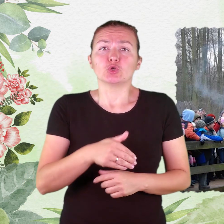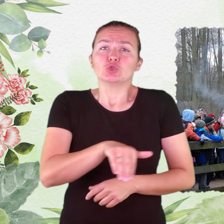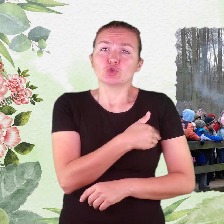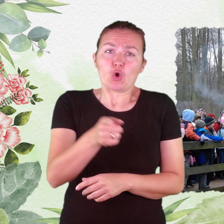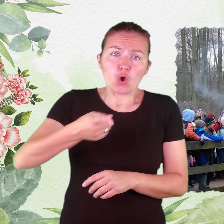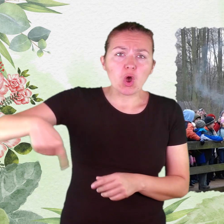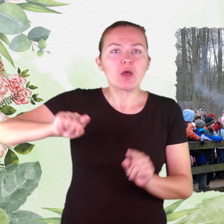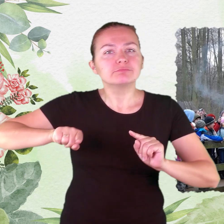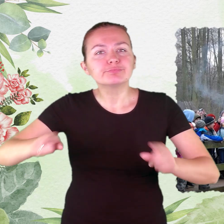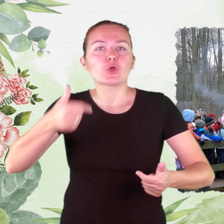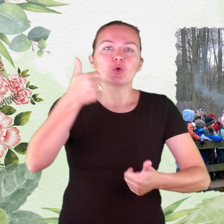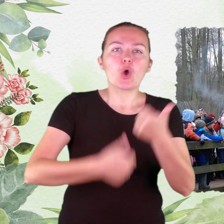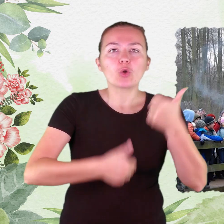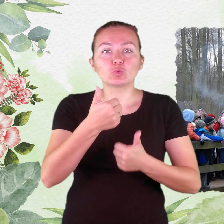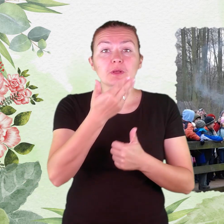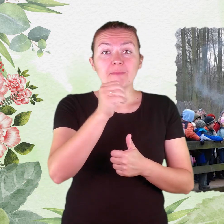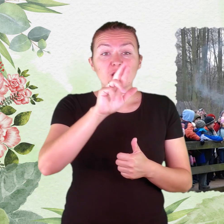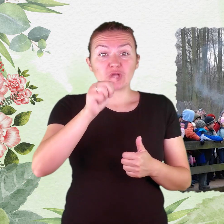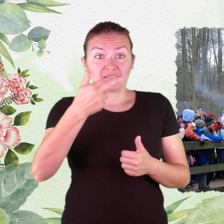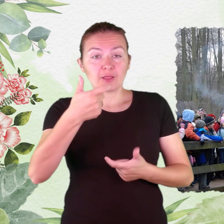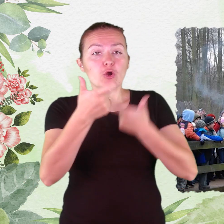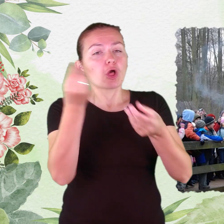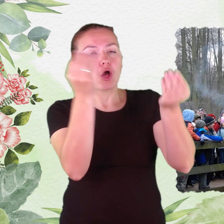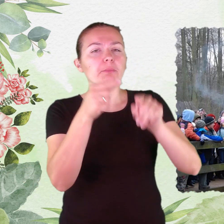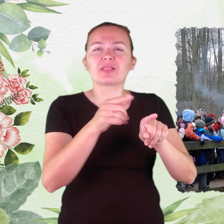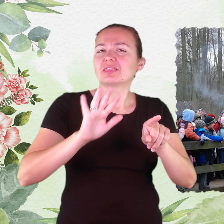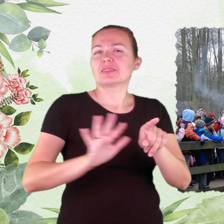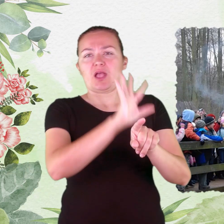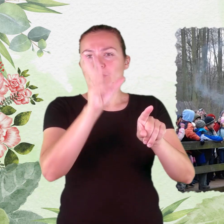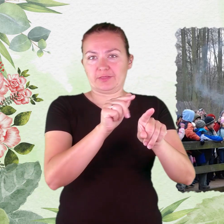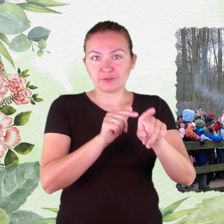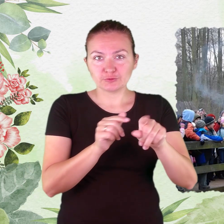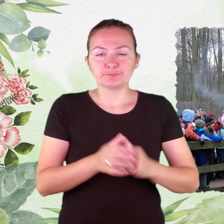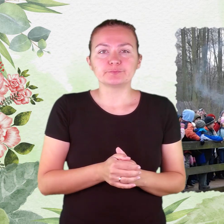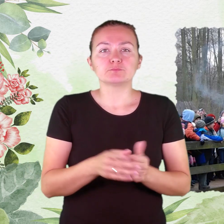W szkołach są konkursy na najładniejszą Marzannę.